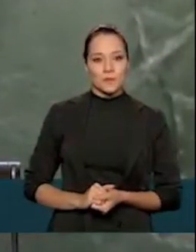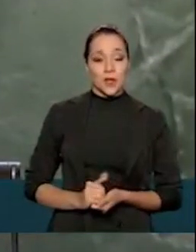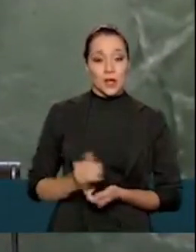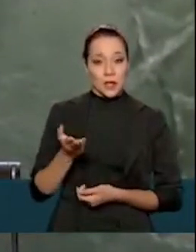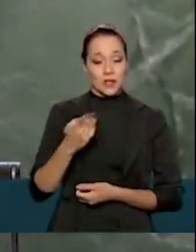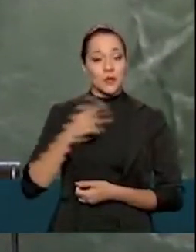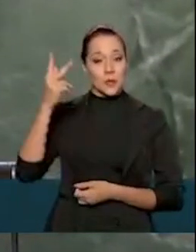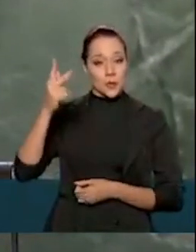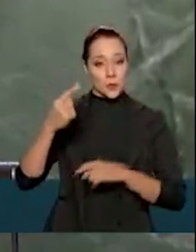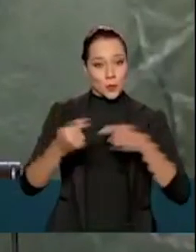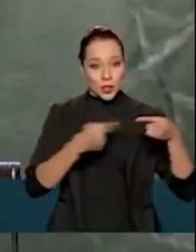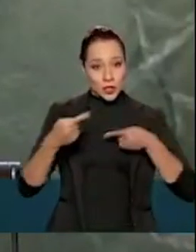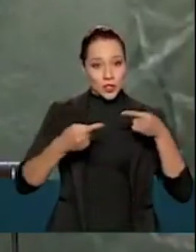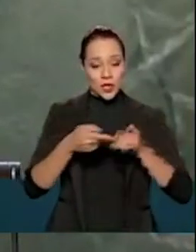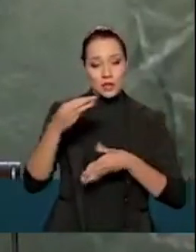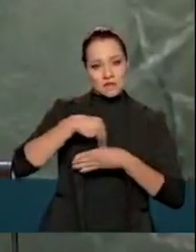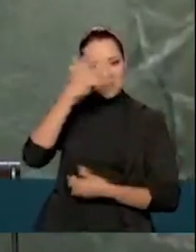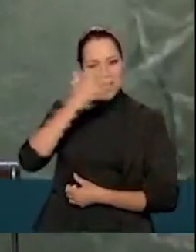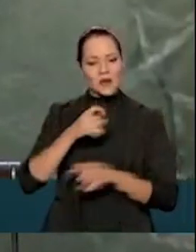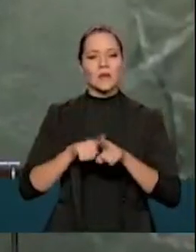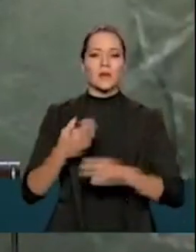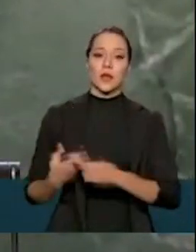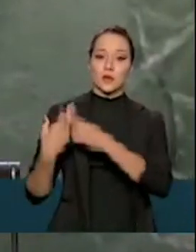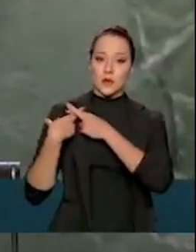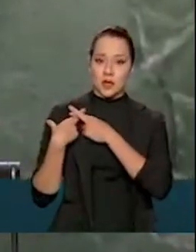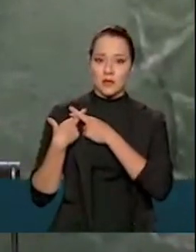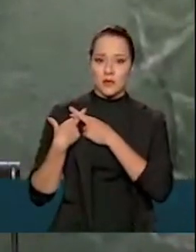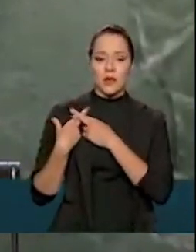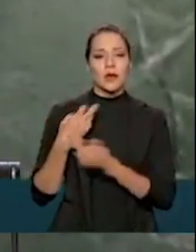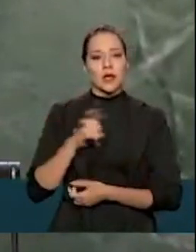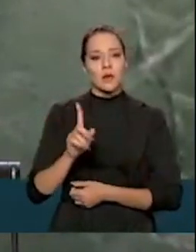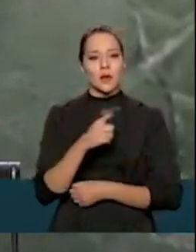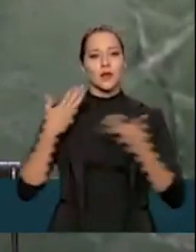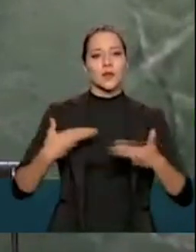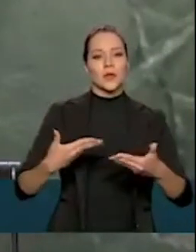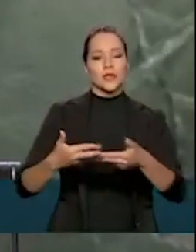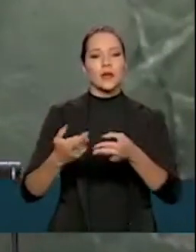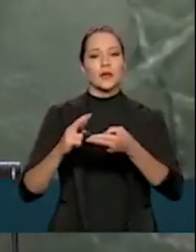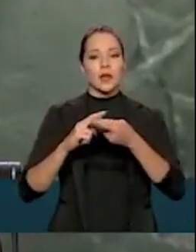política externa séria e responsável promovida pelo nosso ministério das relações exteriores